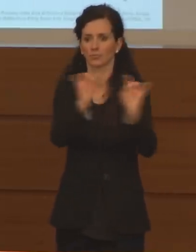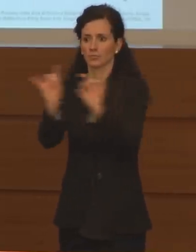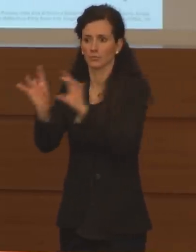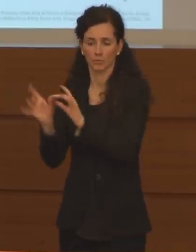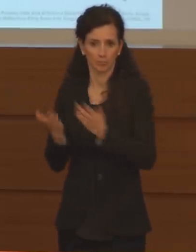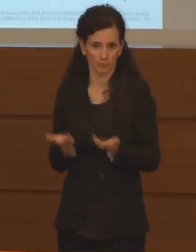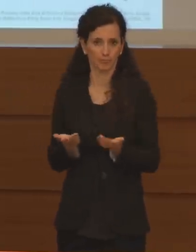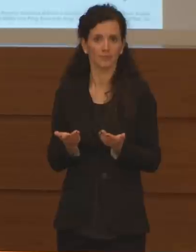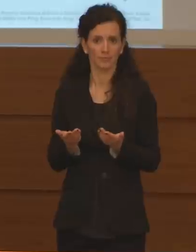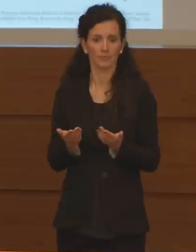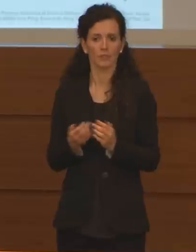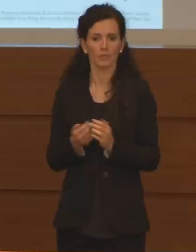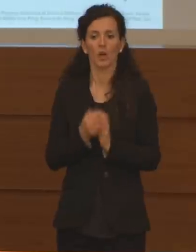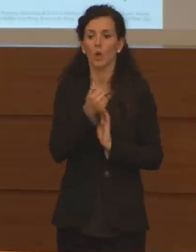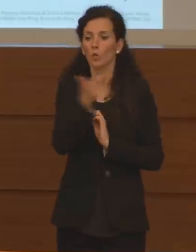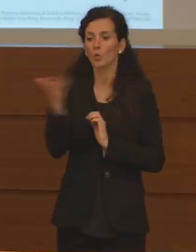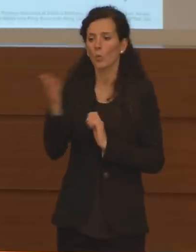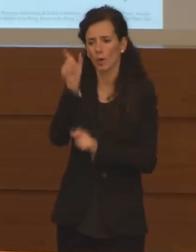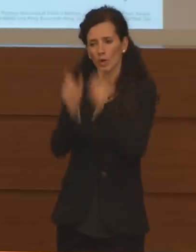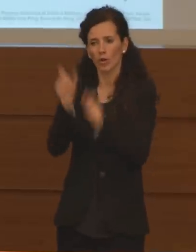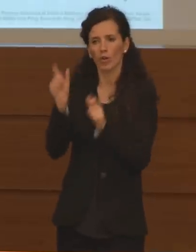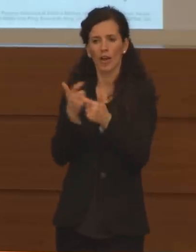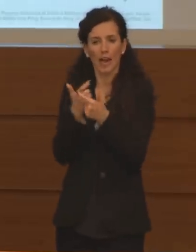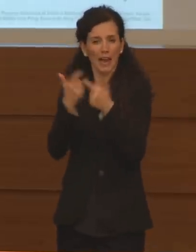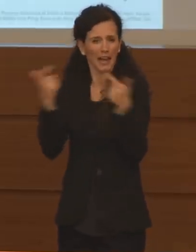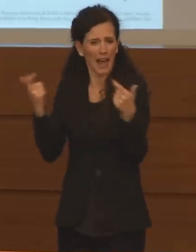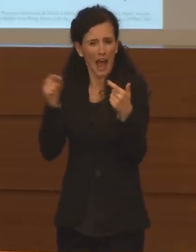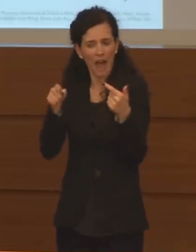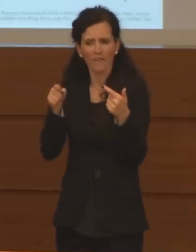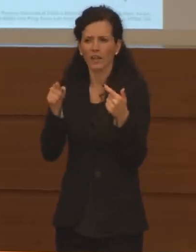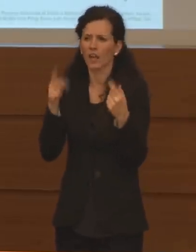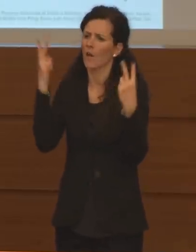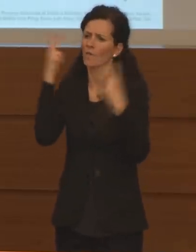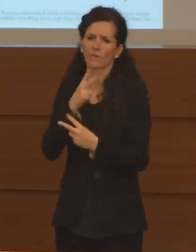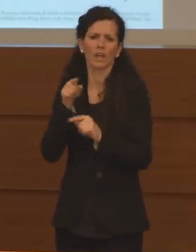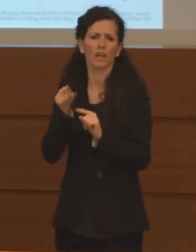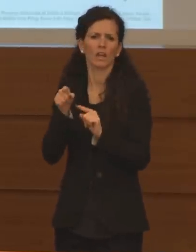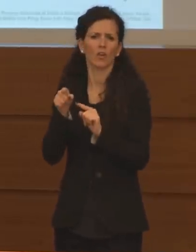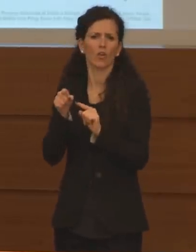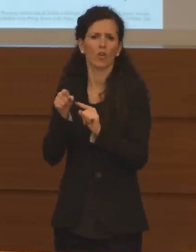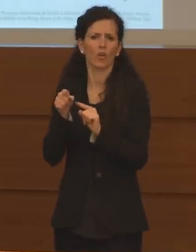i casi gravi sono una frazione piccola, come diceva prima giustamente